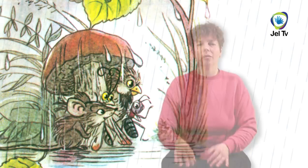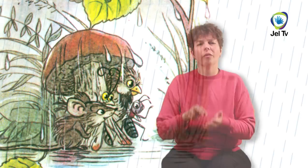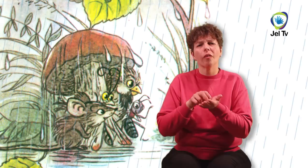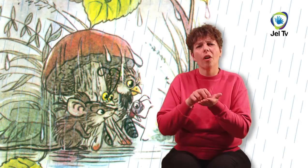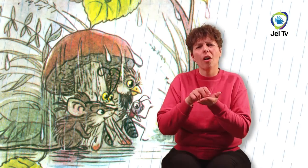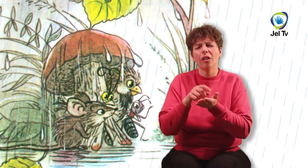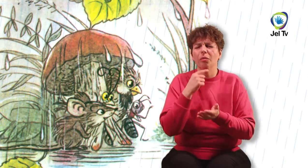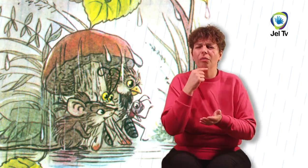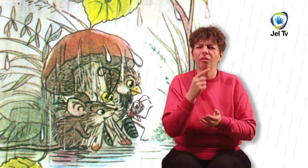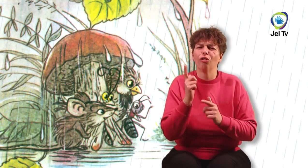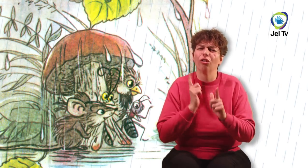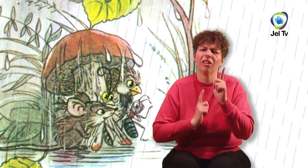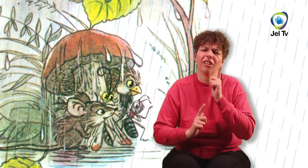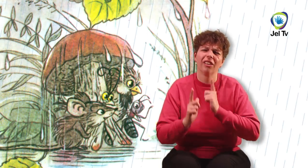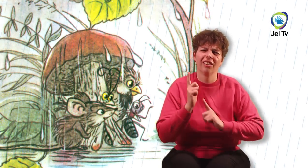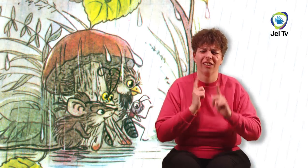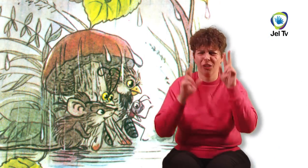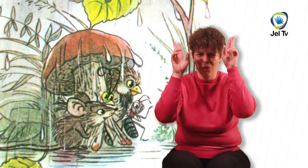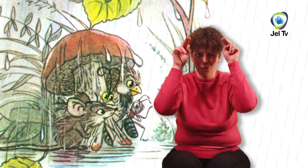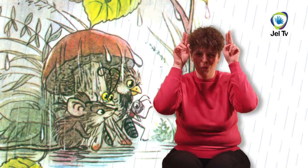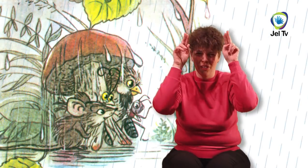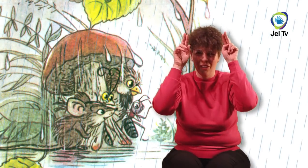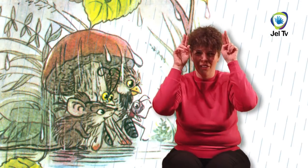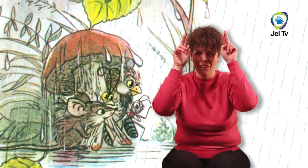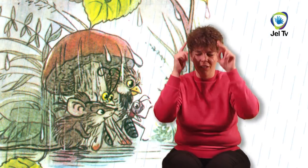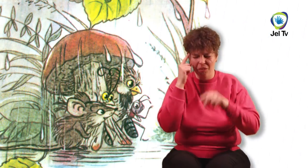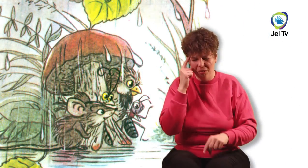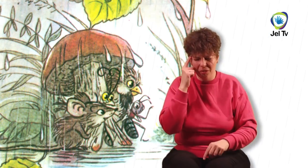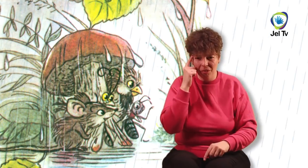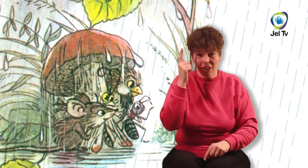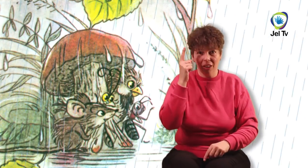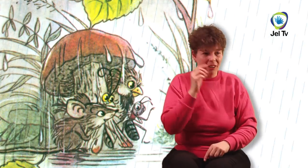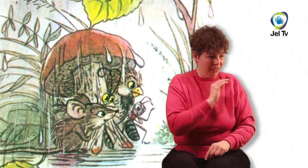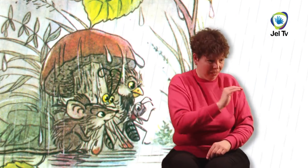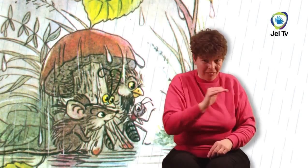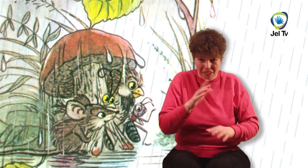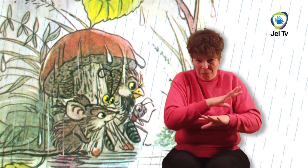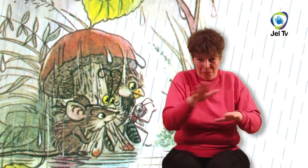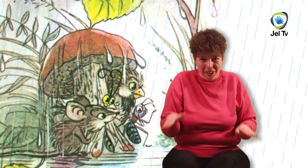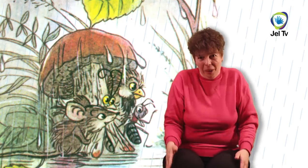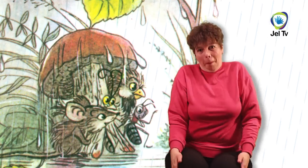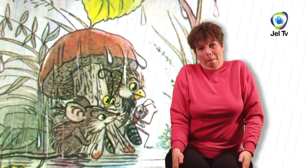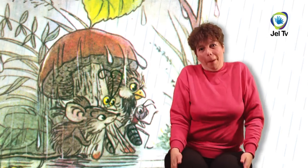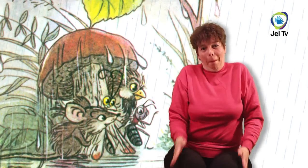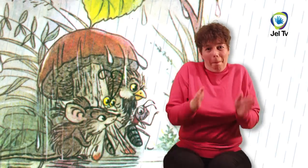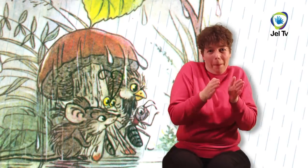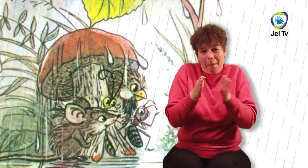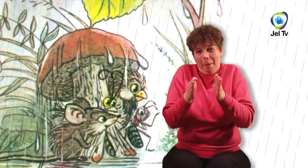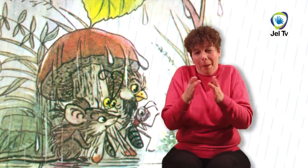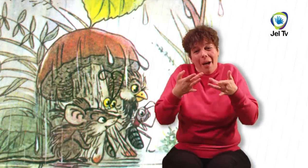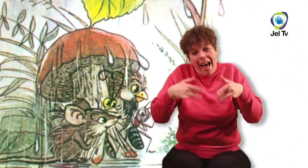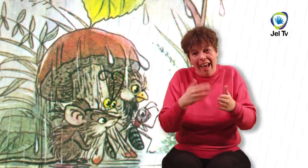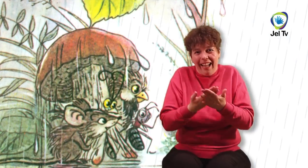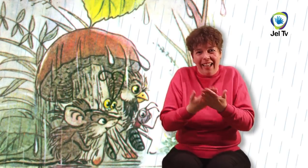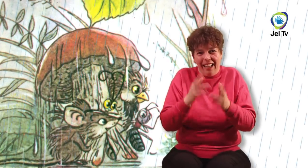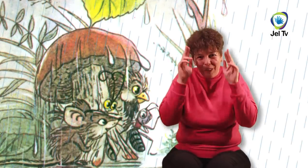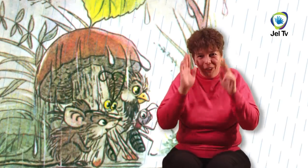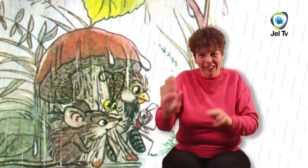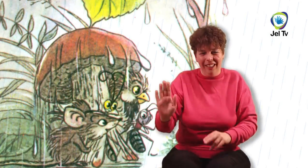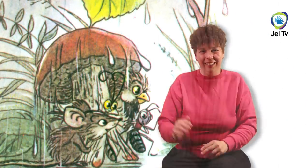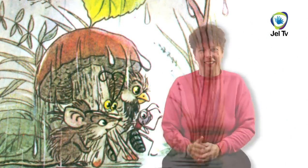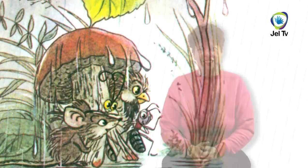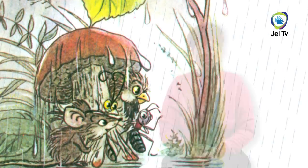Sajnálom a Nyulat – szólt a Hangya. – Tudjátok, mit? Húzódzkodjunk összébb!